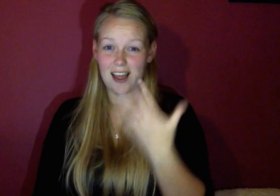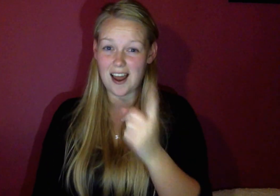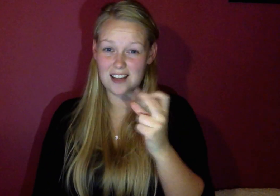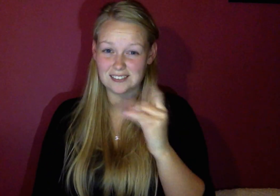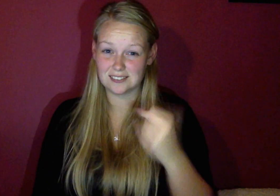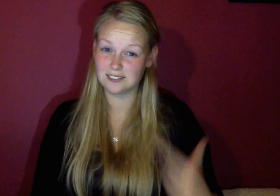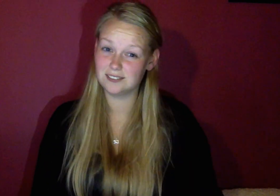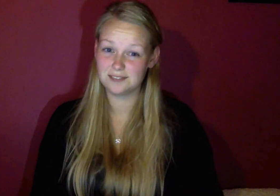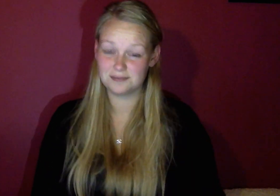Det är läskigt.